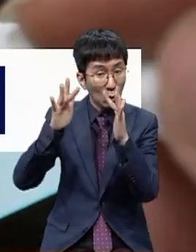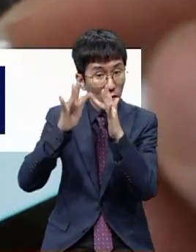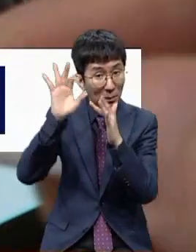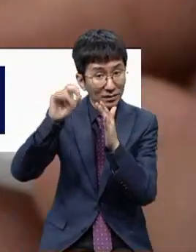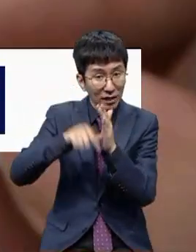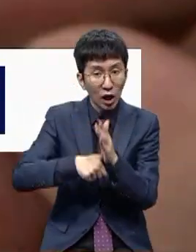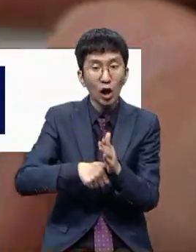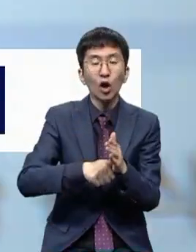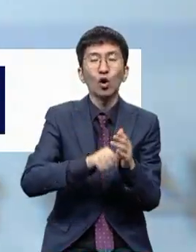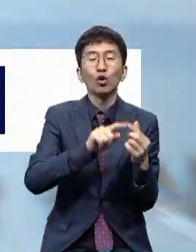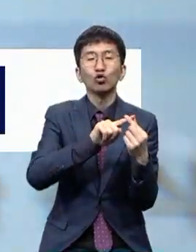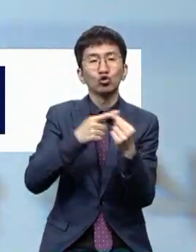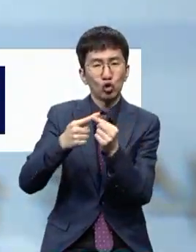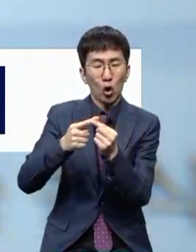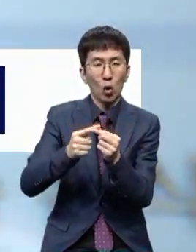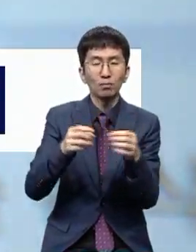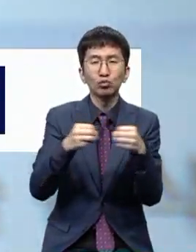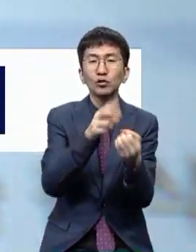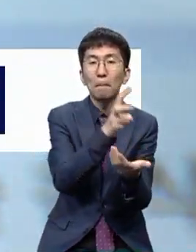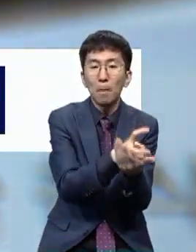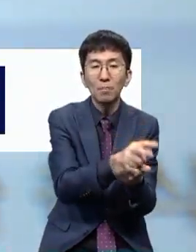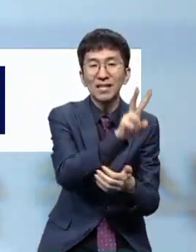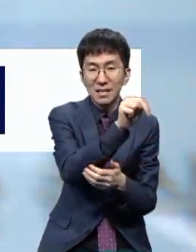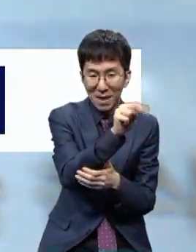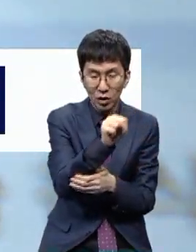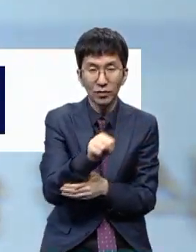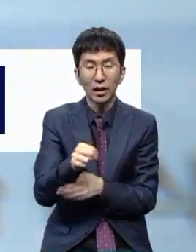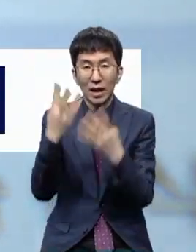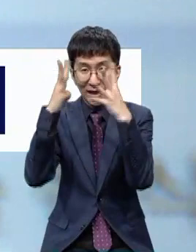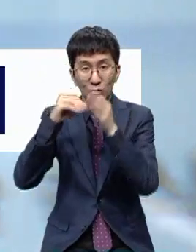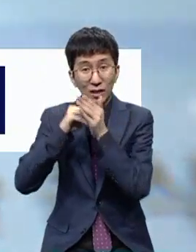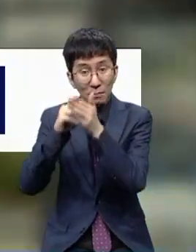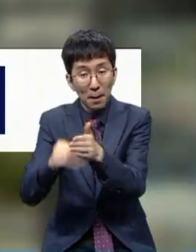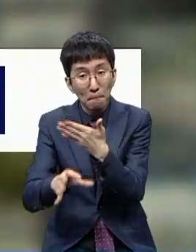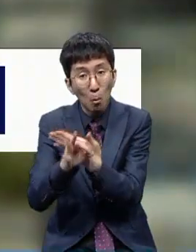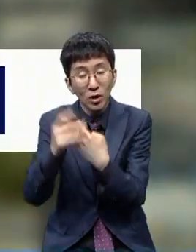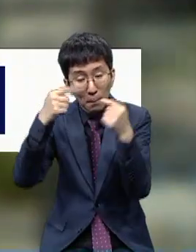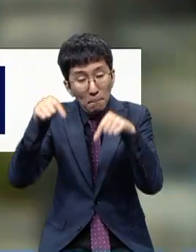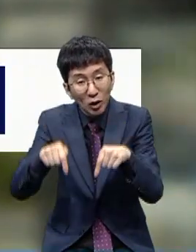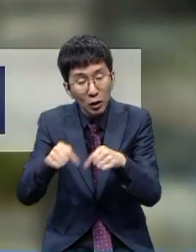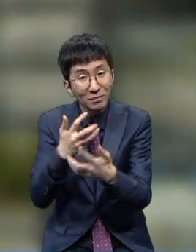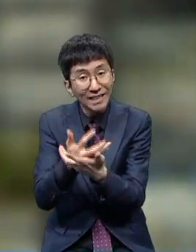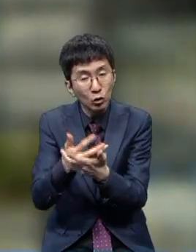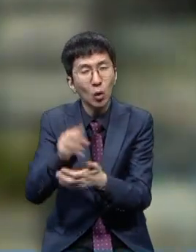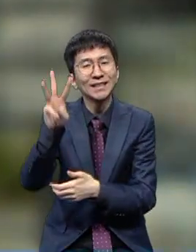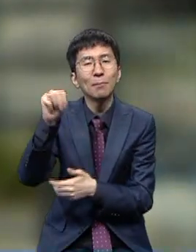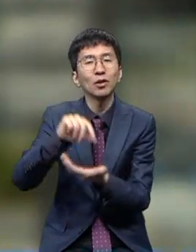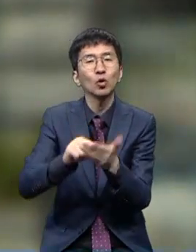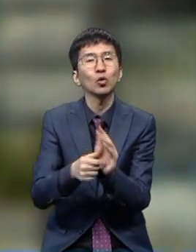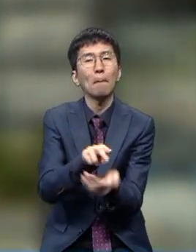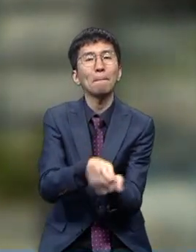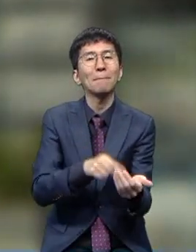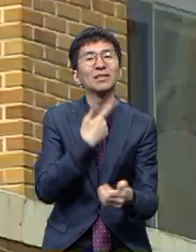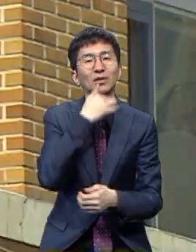모의면접 지도 3만 원 등 강의 자료들을 유료로 판매하기도 했습니다. 해당 교사는 이전에 다니던 학교에서